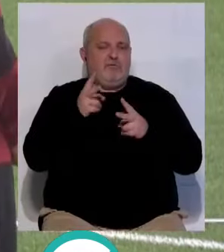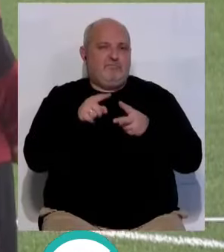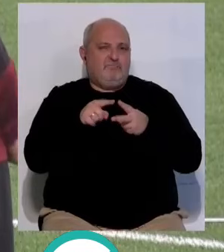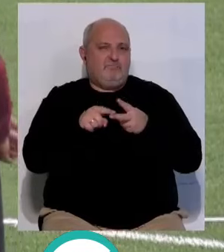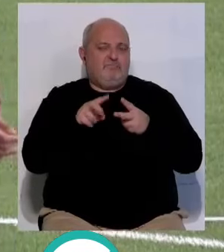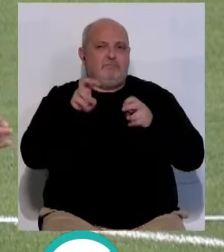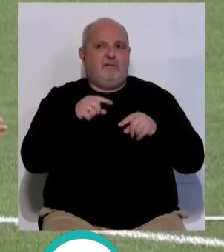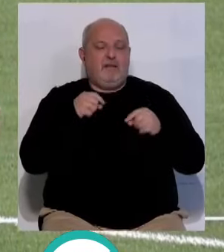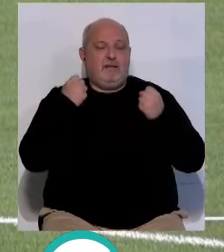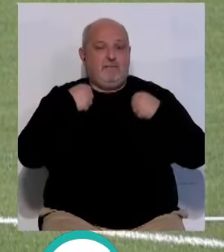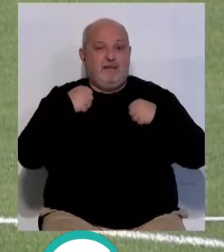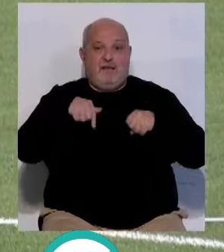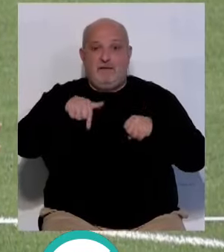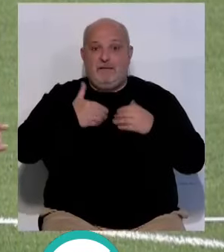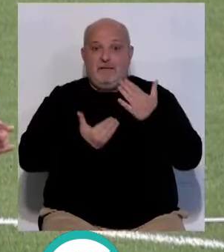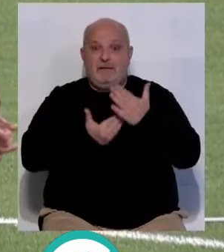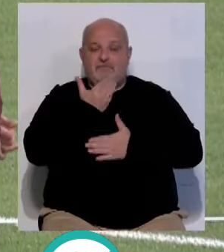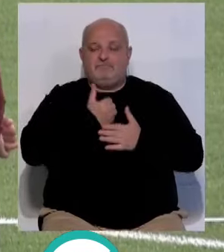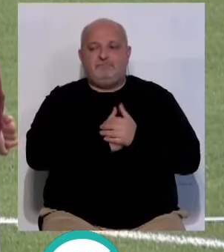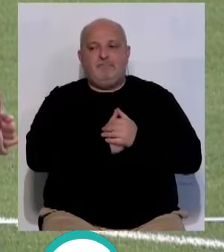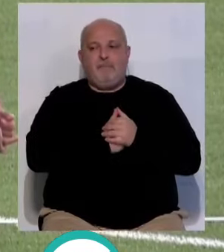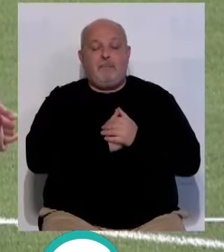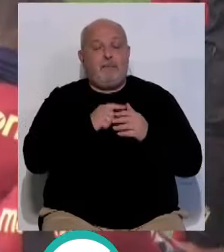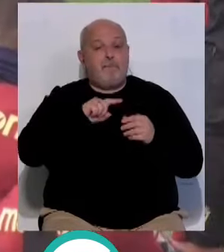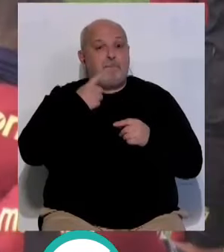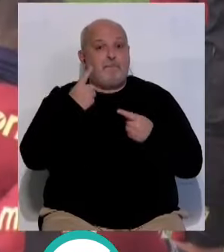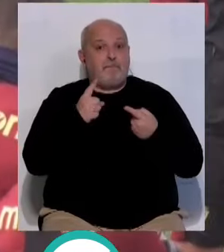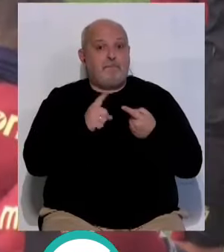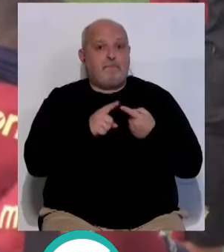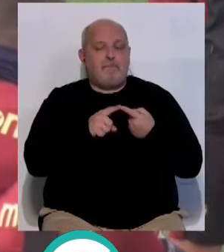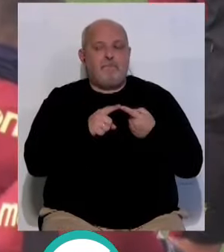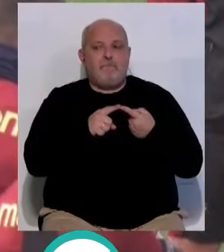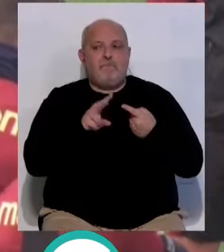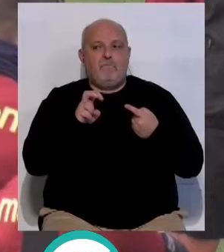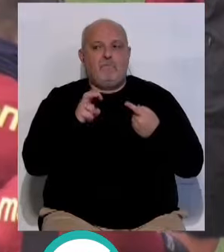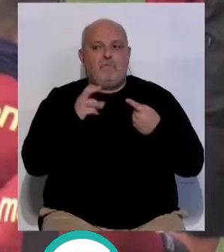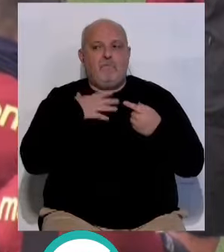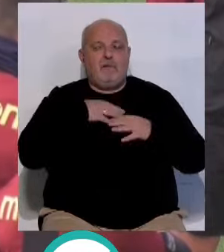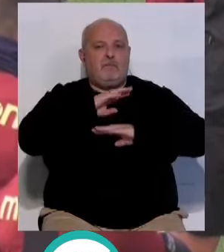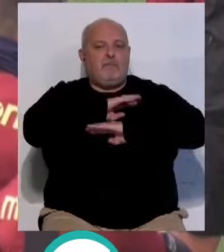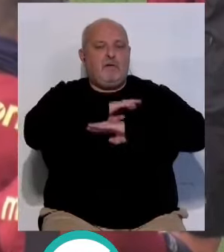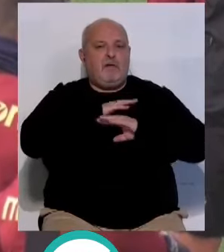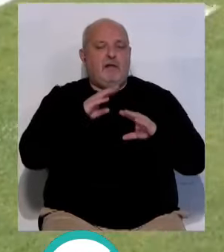el entrenamiento de de esta mañana en primer lugar vamos a ver el nuevo look del guardameta argentino